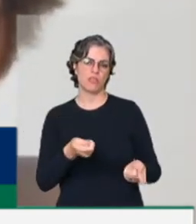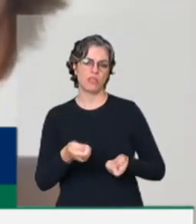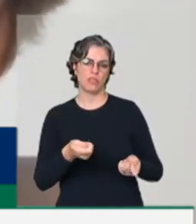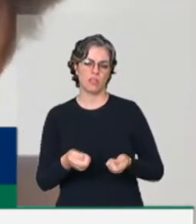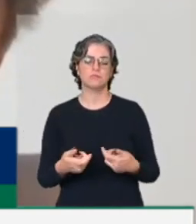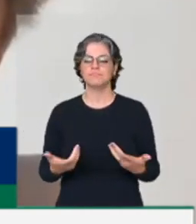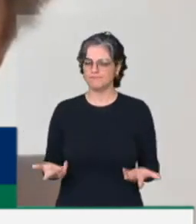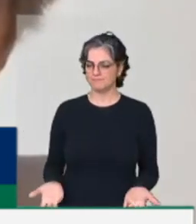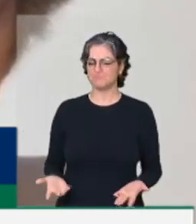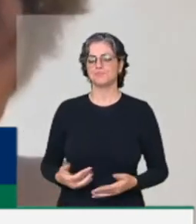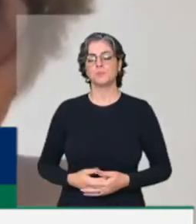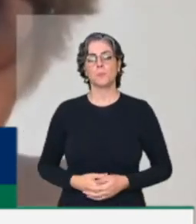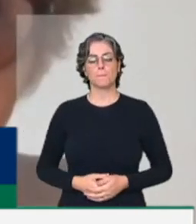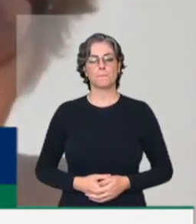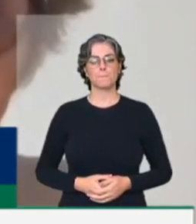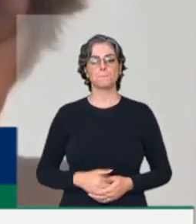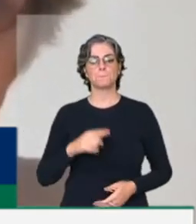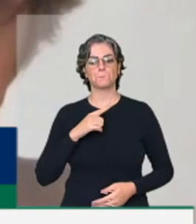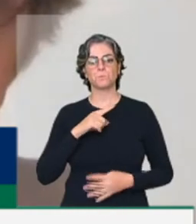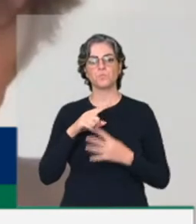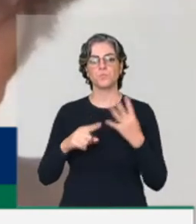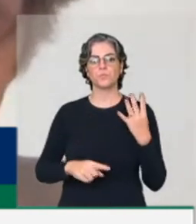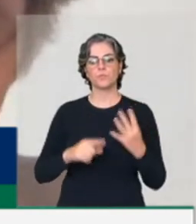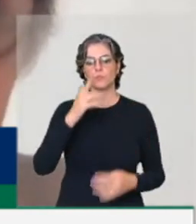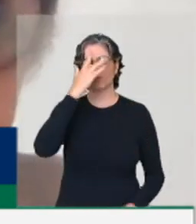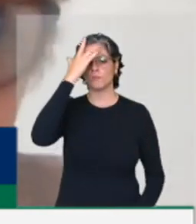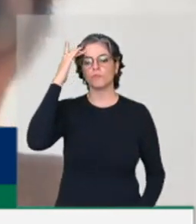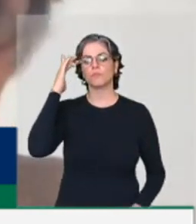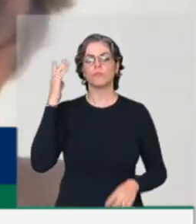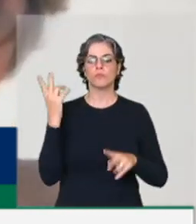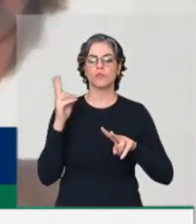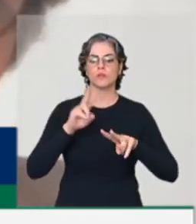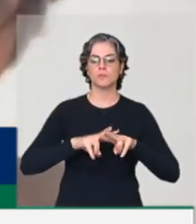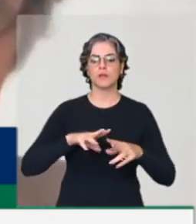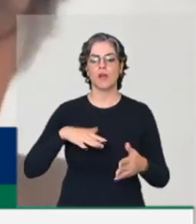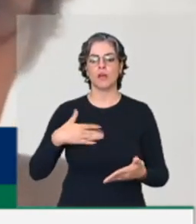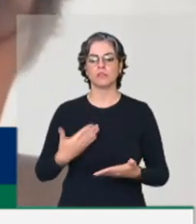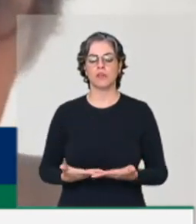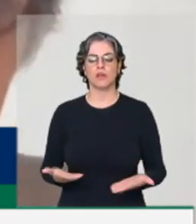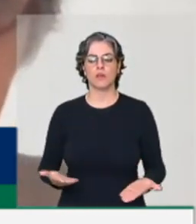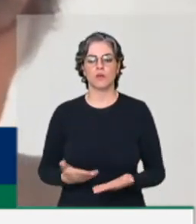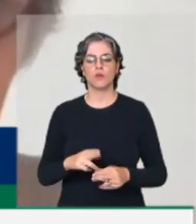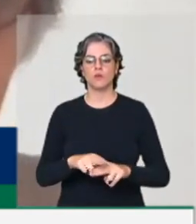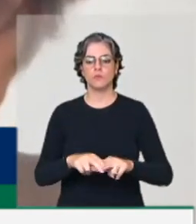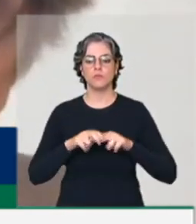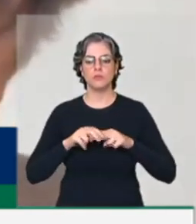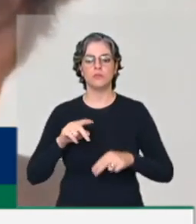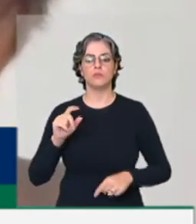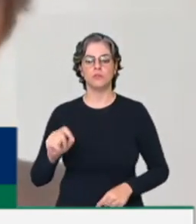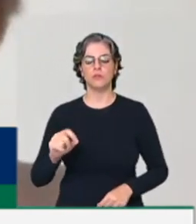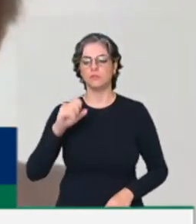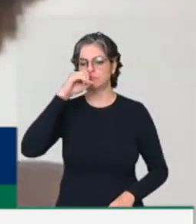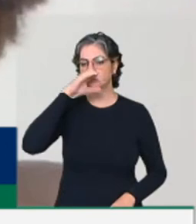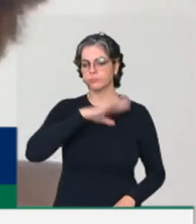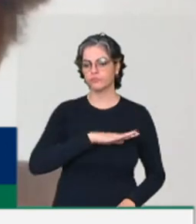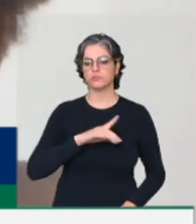SEREM DOMINADOS E POR FIM DIZER QUE TEM QUATRO MILITANTES QUE ESTÃO PRESOS ATÉ AGORA EM FUNÇÃO DESSA AÇÃO TRUCULENTA DO GOVERNO